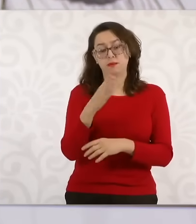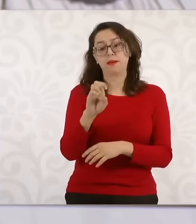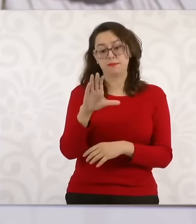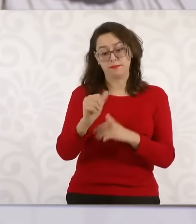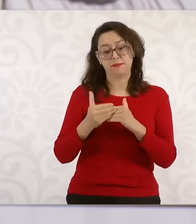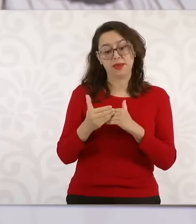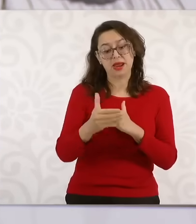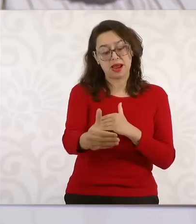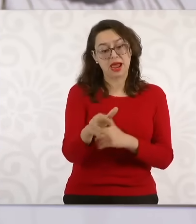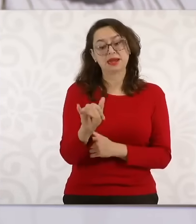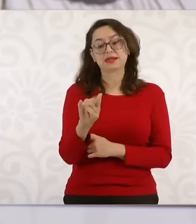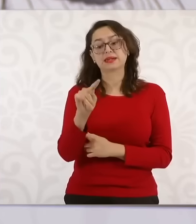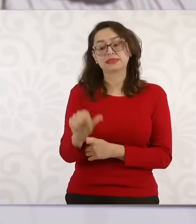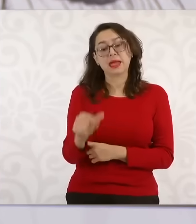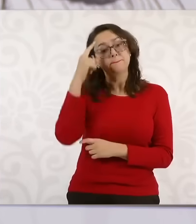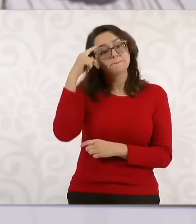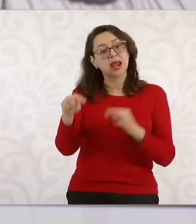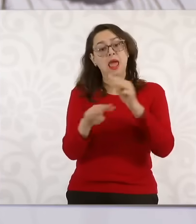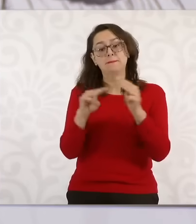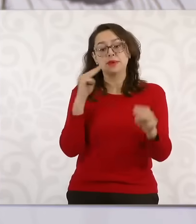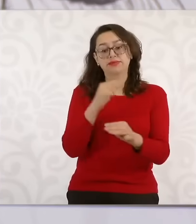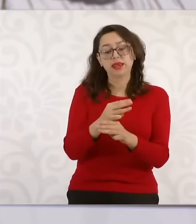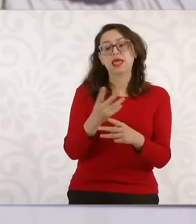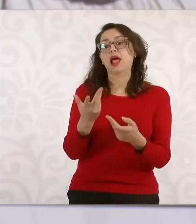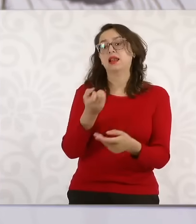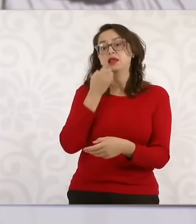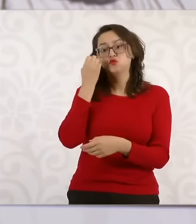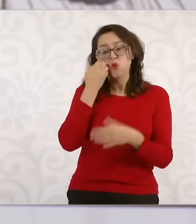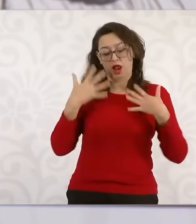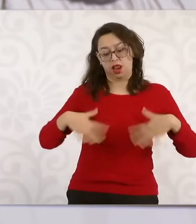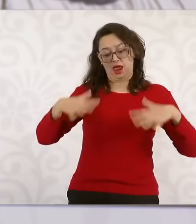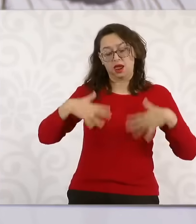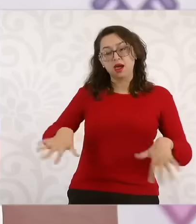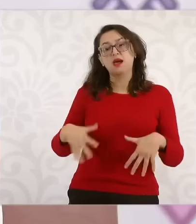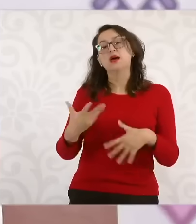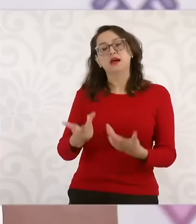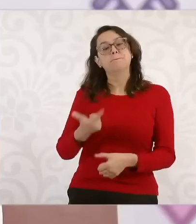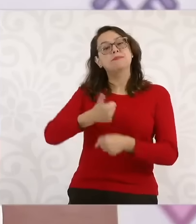útiles y uniformes escolares para la primaria, para todos los estudiantes de primaria que van